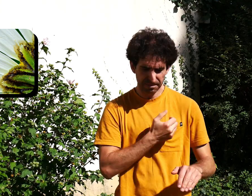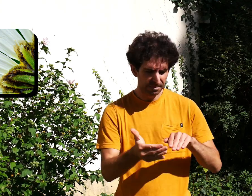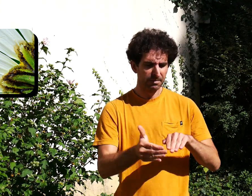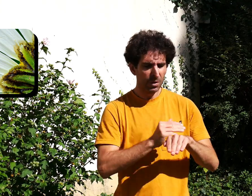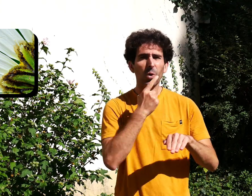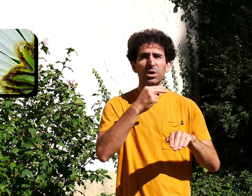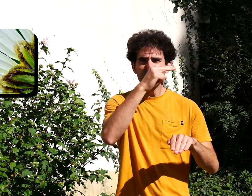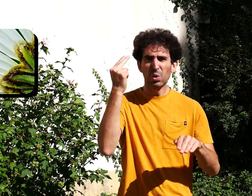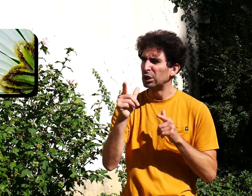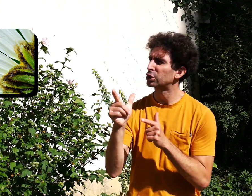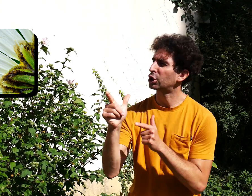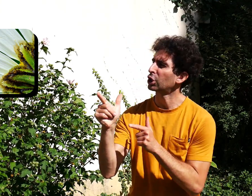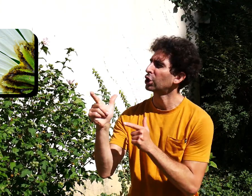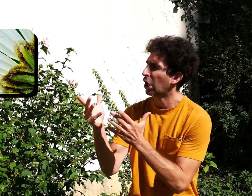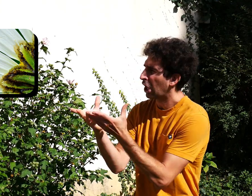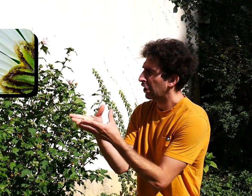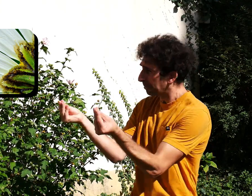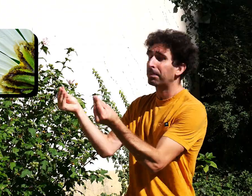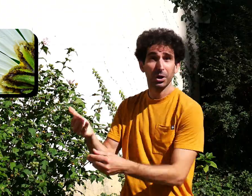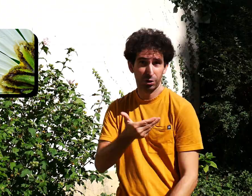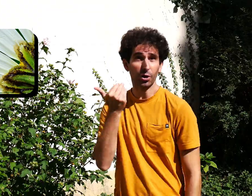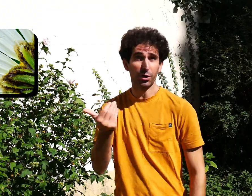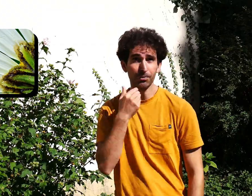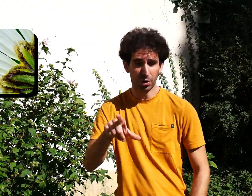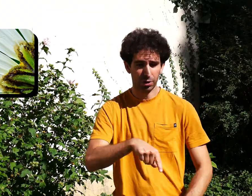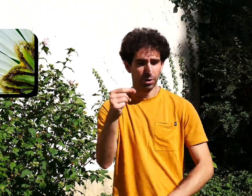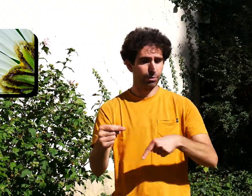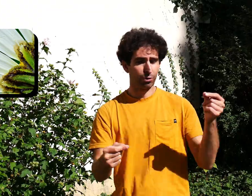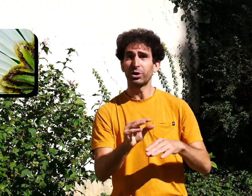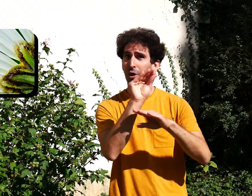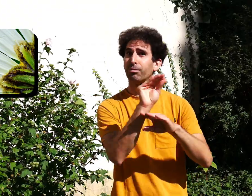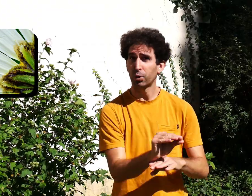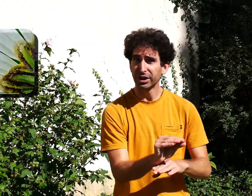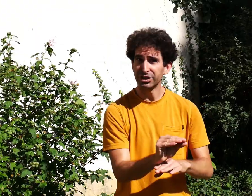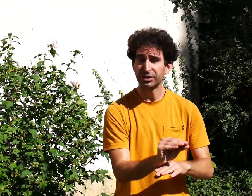En les chassant jusqu'à extermination, les insectes rouges et noirs protègent les plantes.